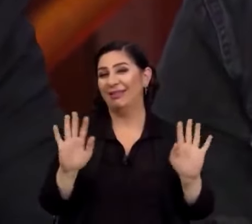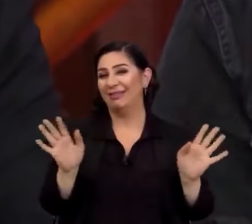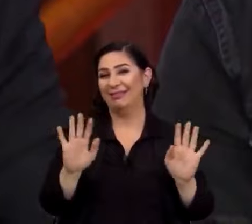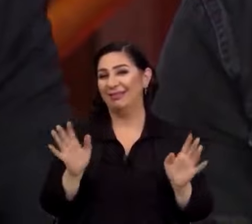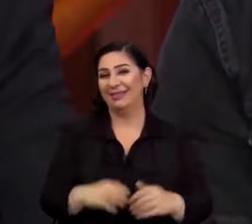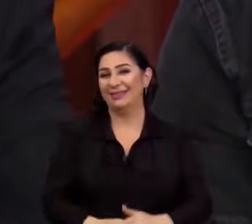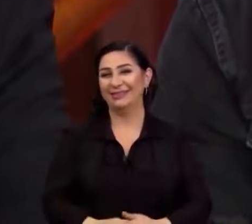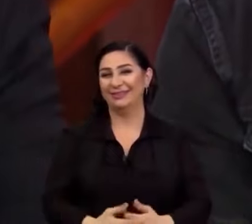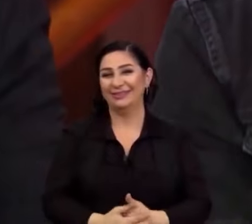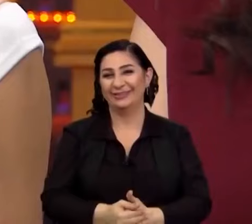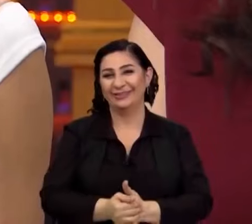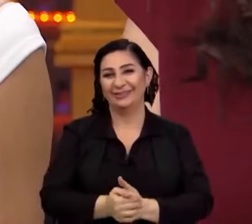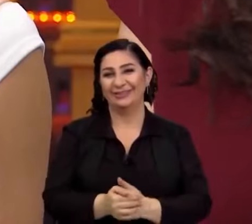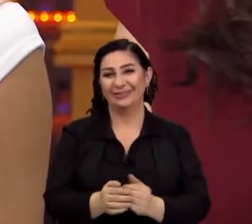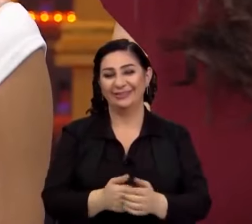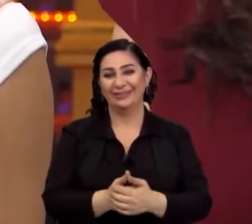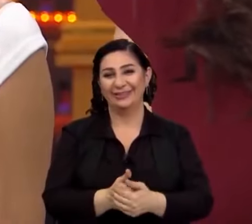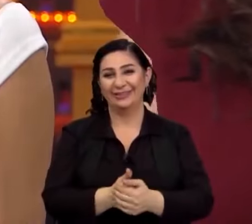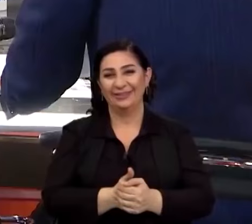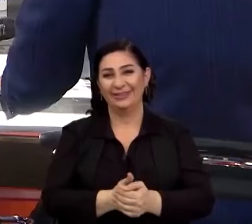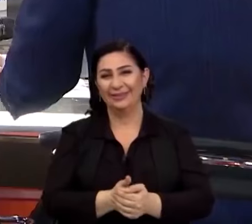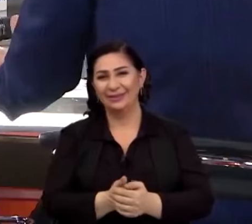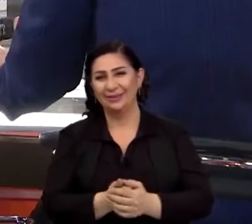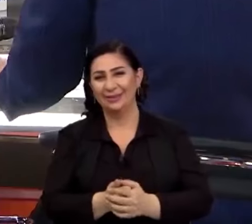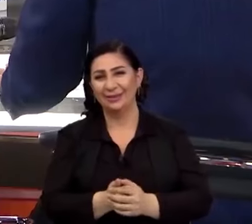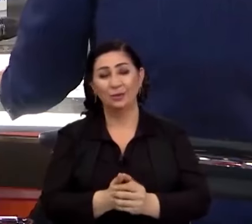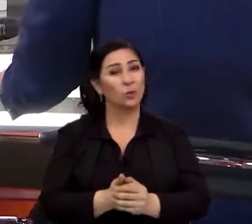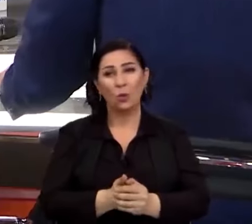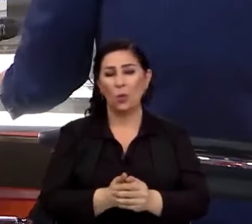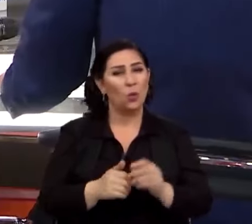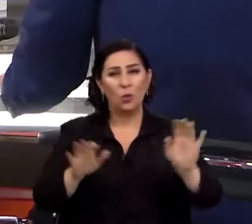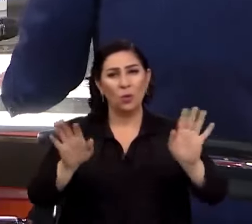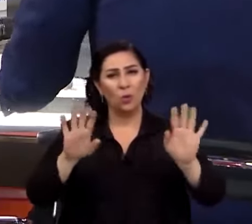bombacılar esmer olur mu çıkacak bundan o zaman hayır hayır yani bu çok acayip